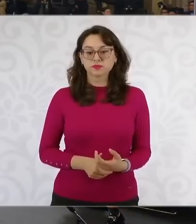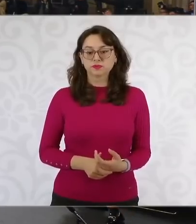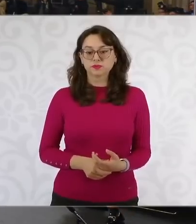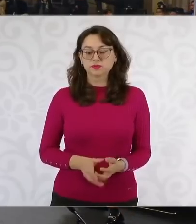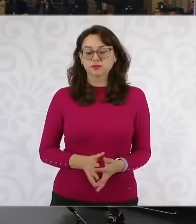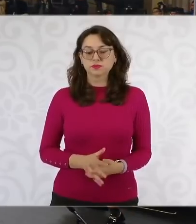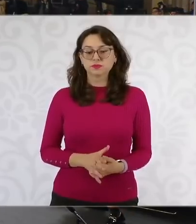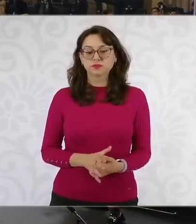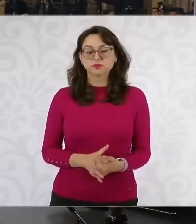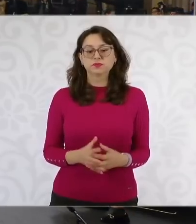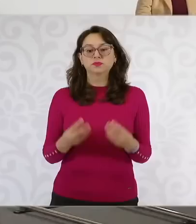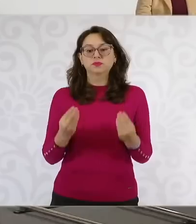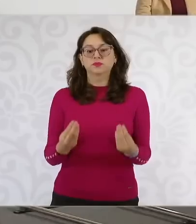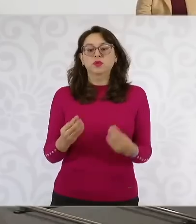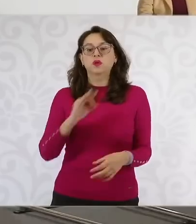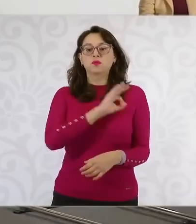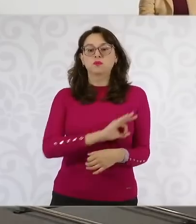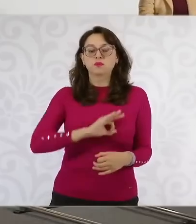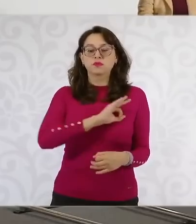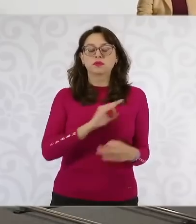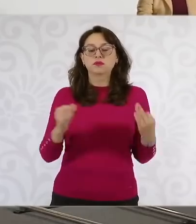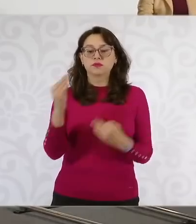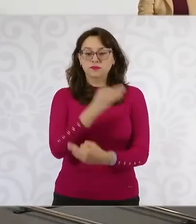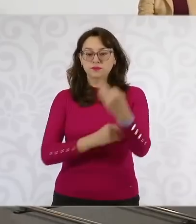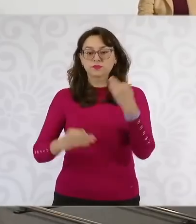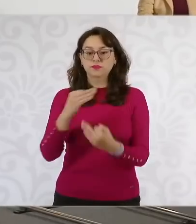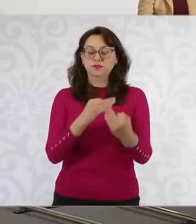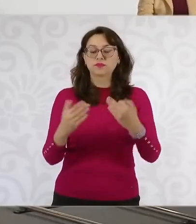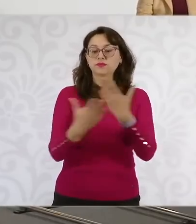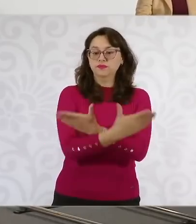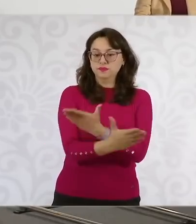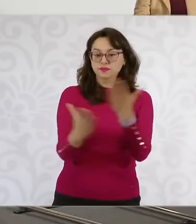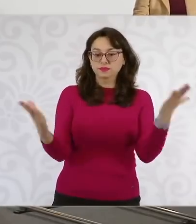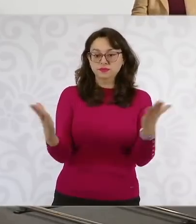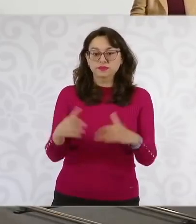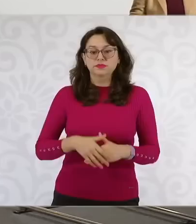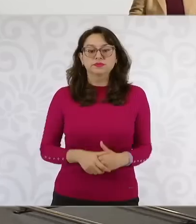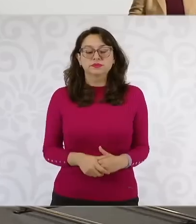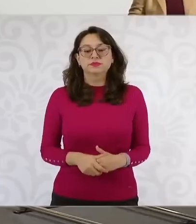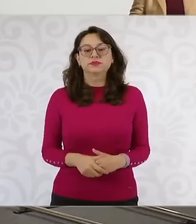Muchas felicidades a todas y todos felicidades presidenta con su permiso muy buenos días tengan